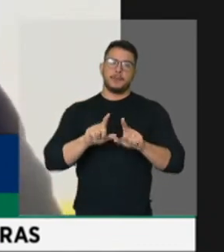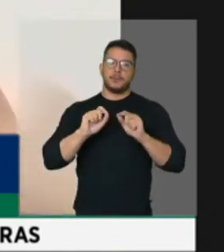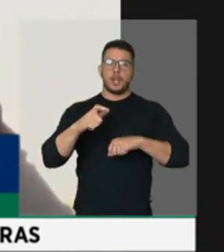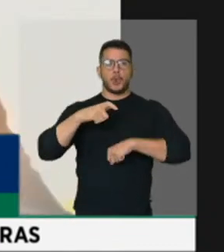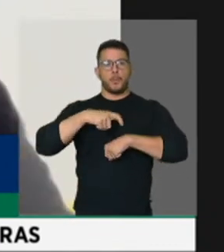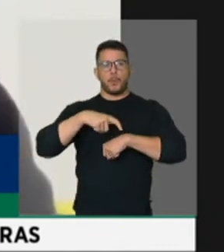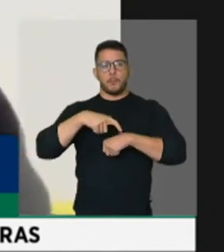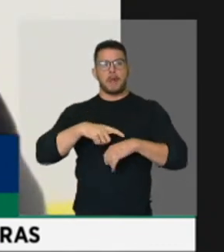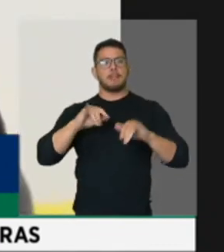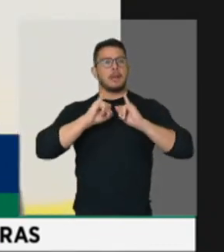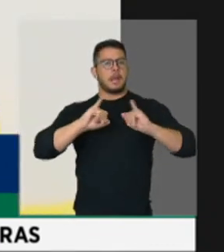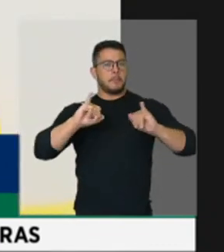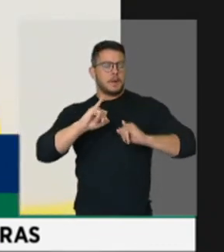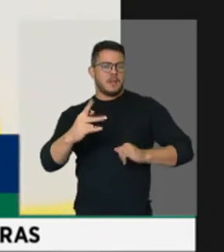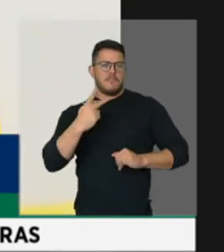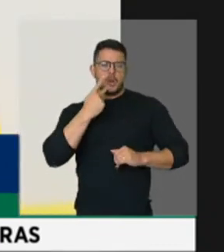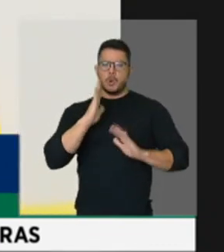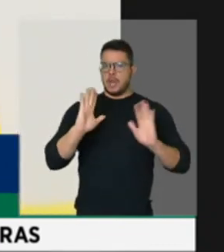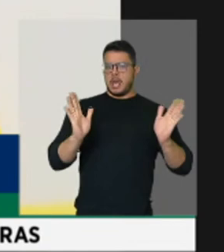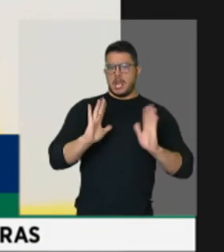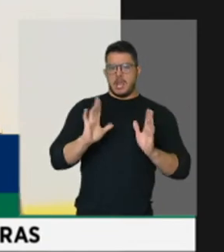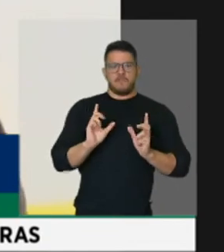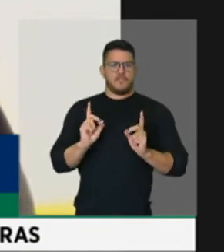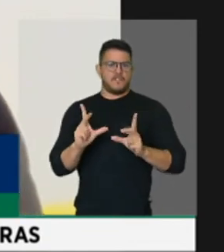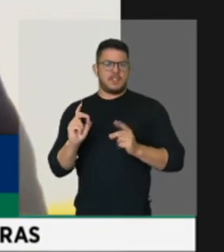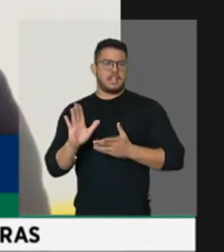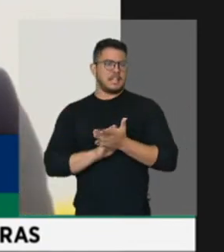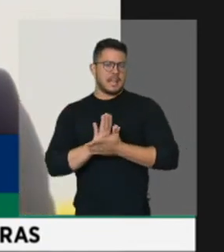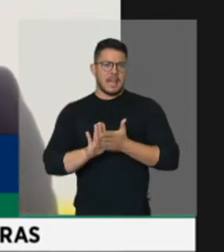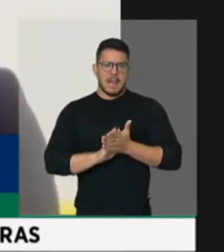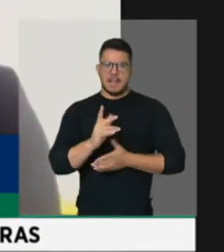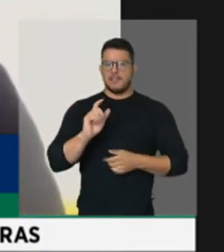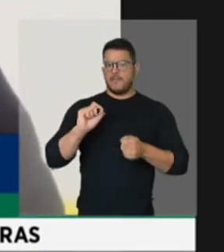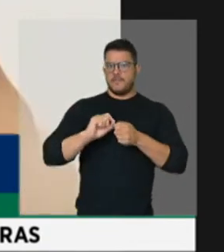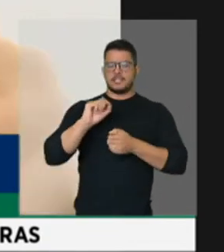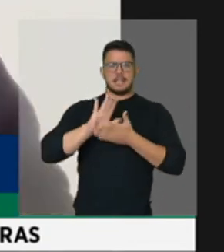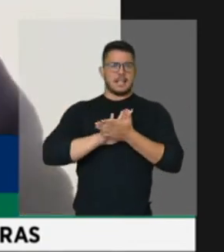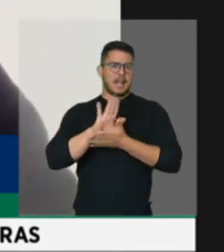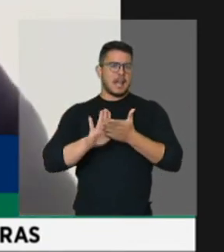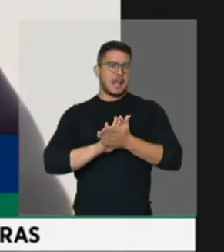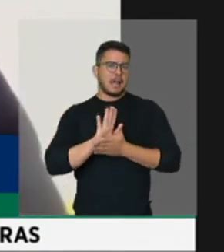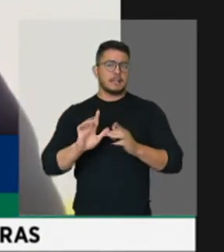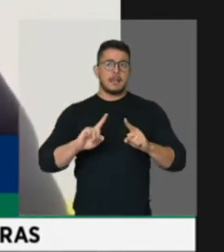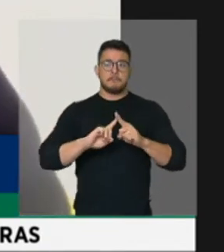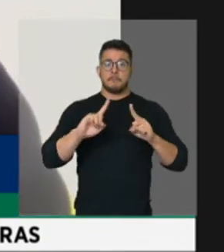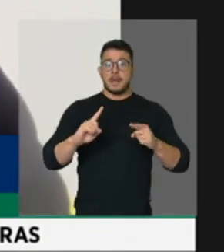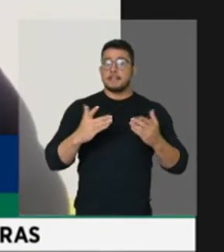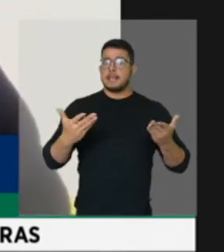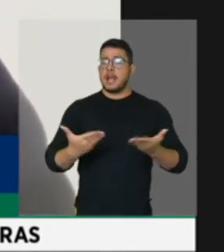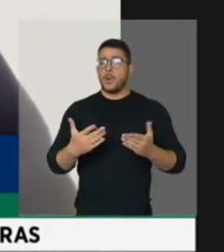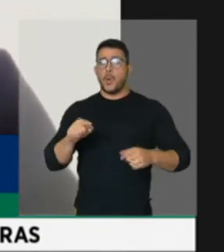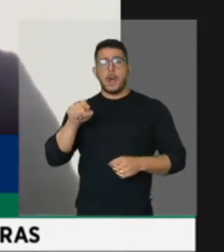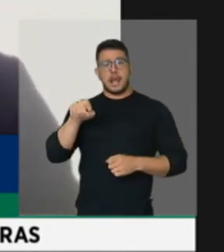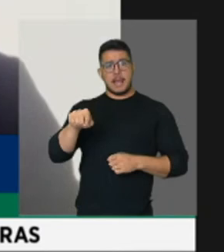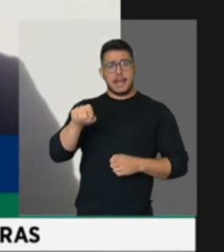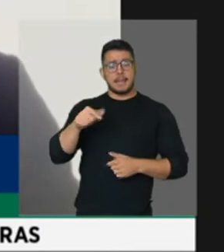CONTINUIDADE. ACELEROU... O PROCESSO DE DESMONTE DA ELETROBRAS... COM O SEU CENTRO DE PESQUISAS. VEIO BOLSONARO... BOLSONARO NA